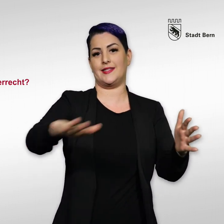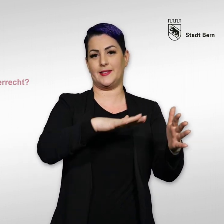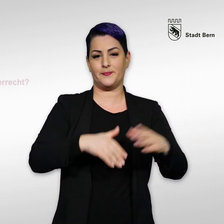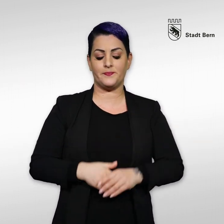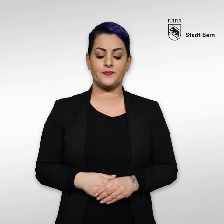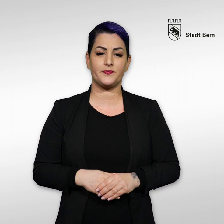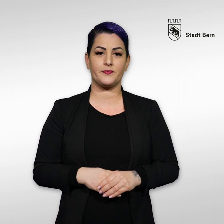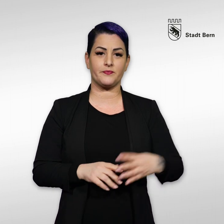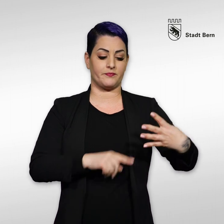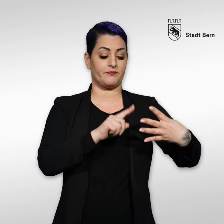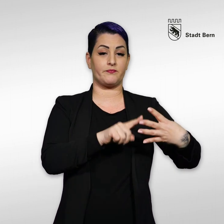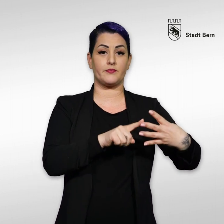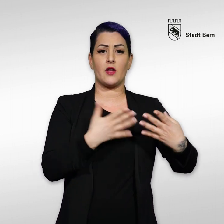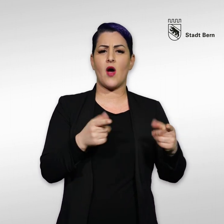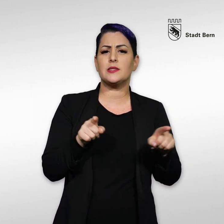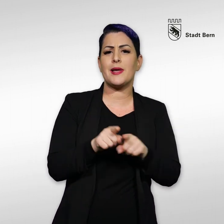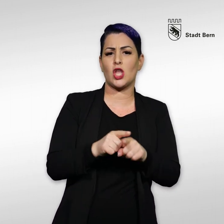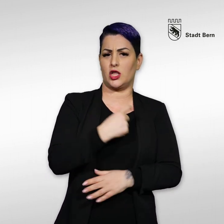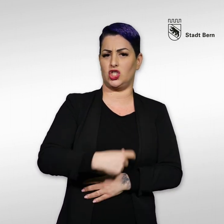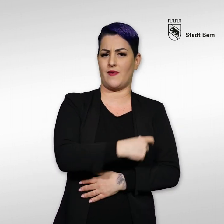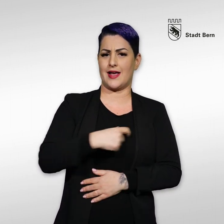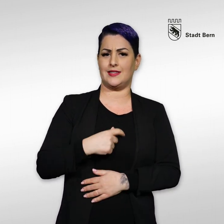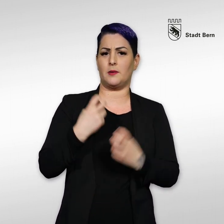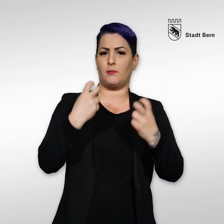Was bedeutet das Schweizer Bürgerrecht?